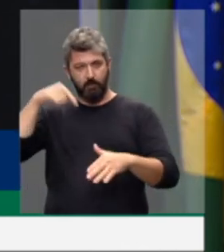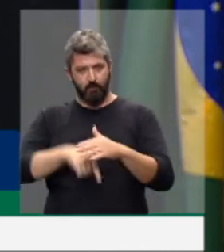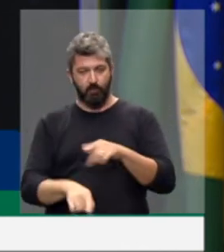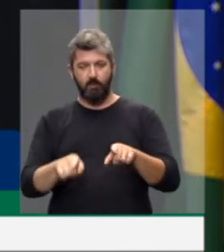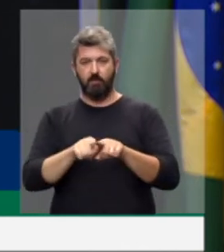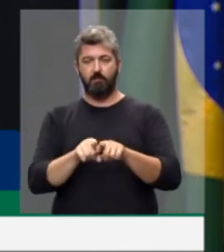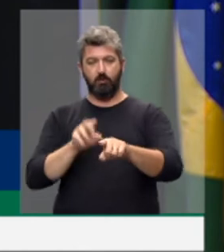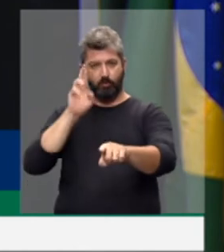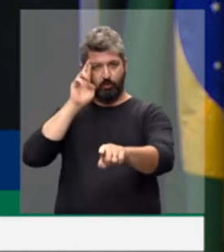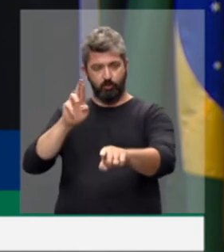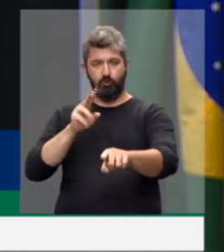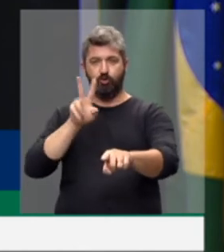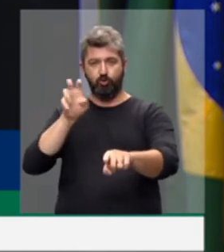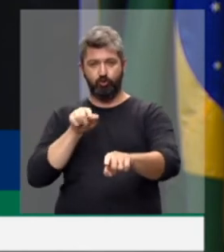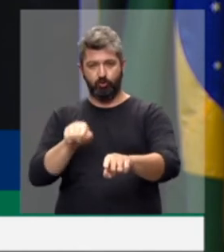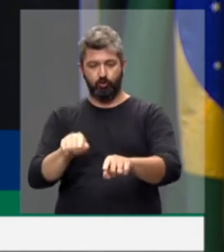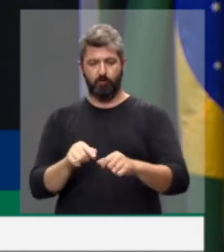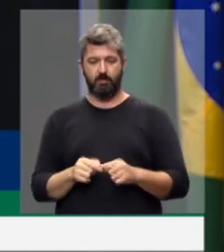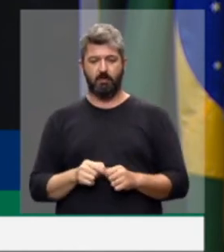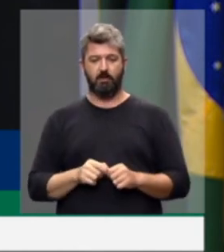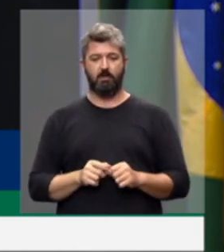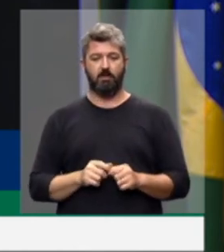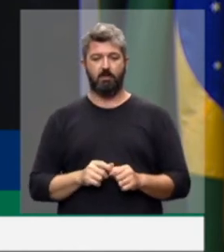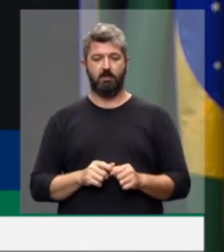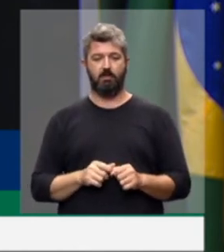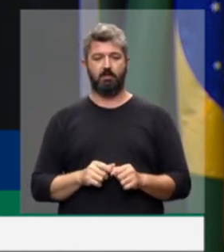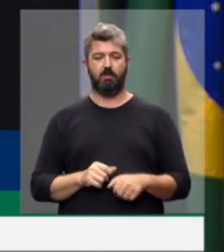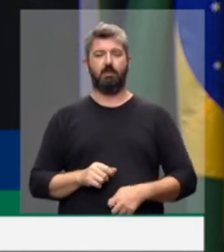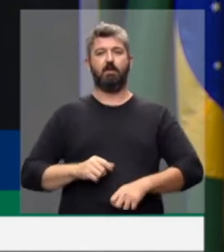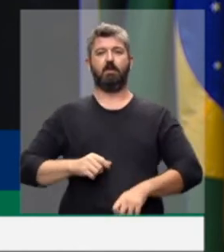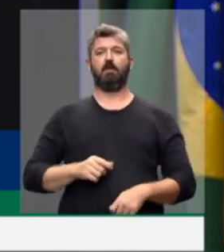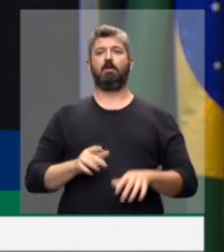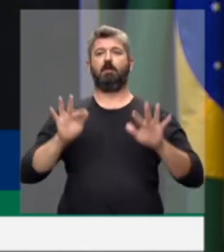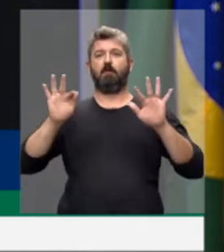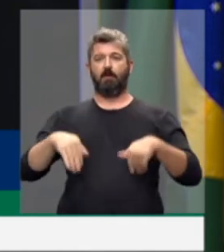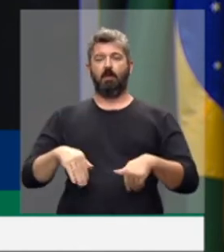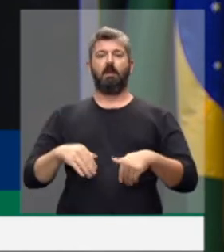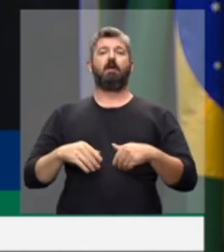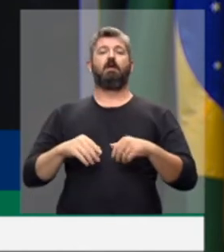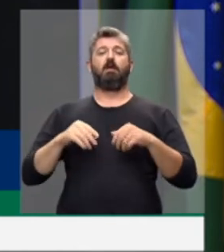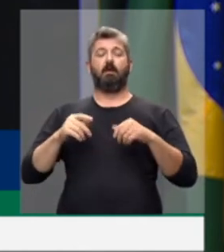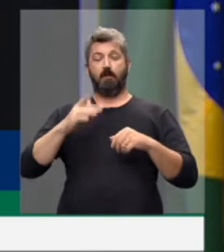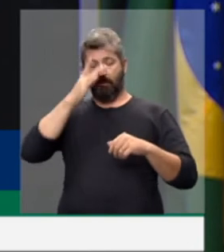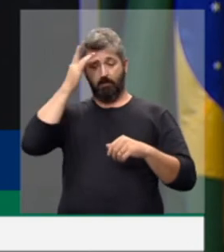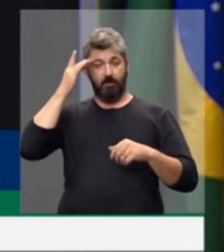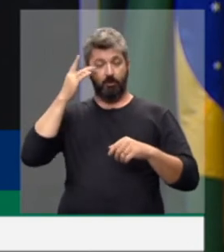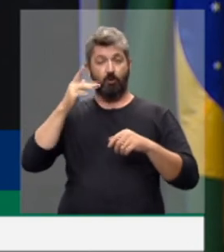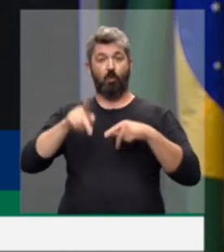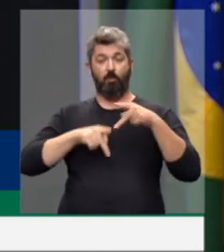DEPUTADO ARNALDO, RESPEITO MUITO CONHECIMENTO E A PROFUNDIDADE QUE VOSSA EXCELÊNCIA TEM DESSA